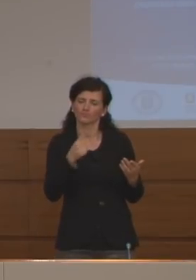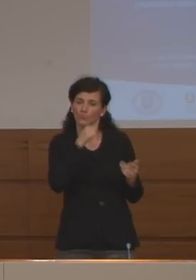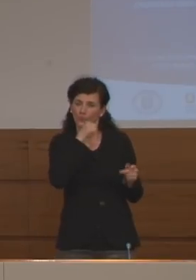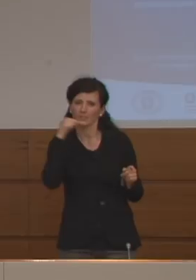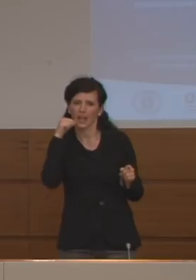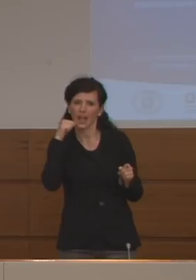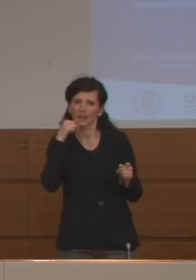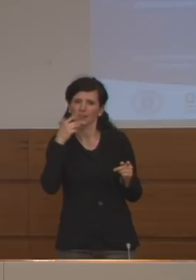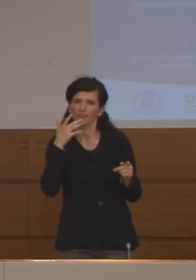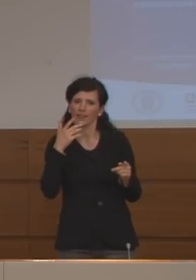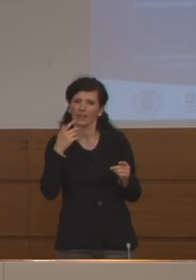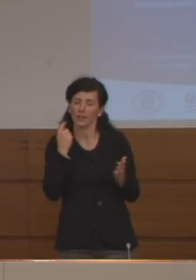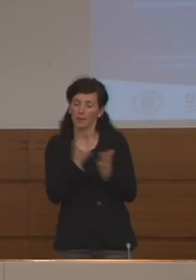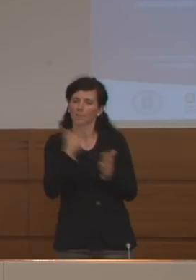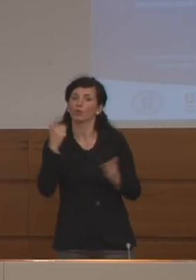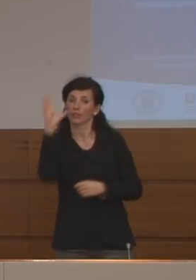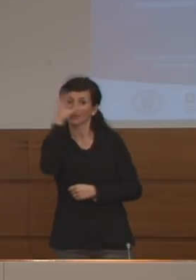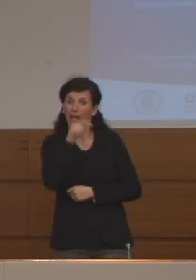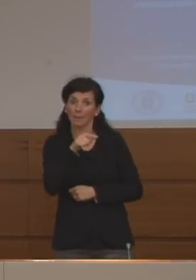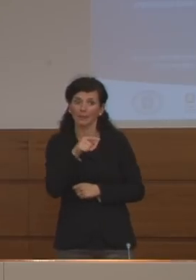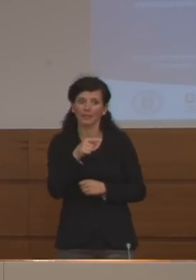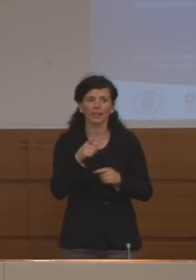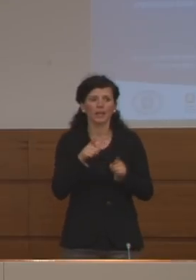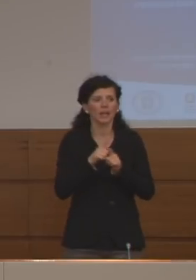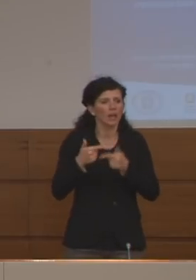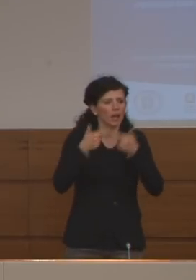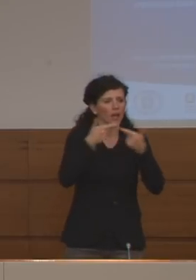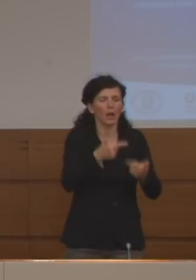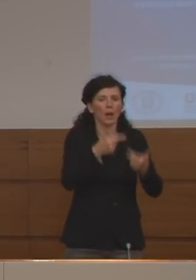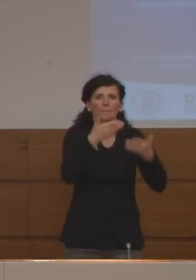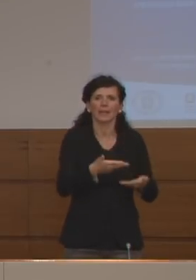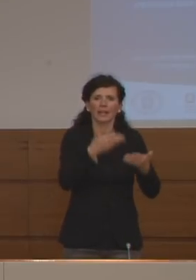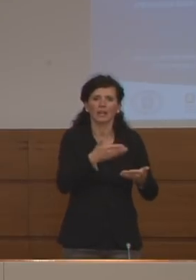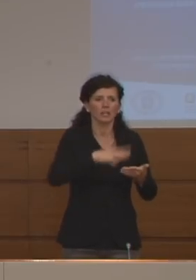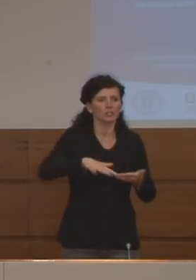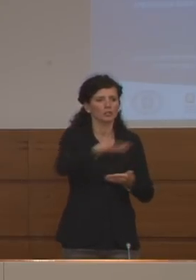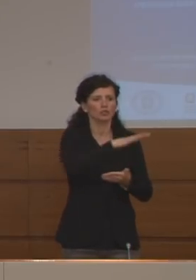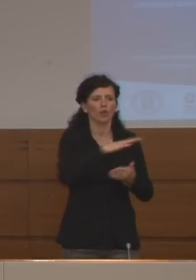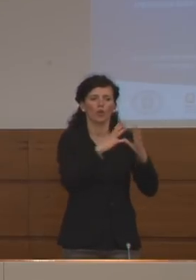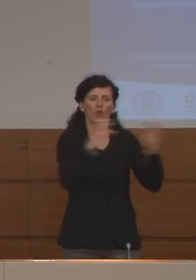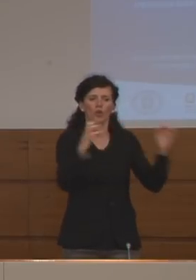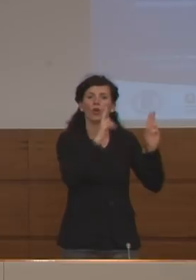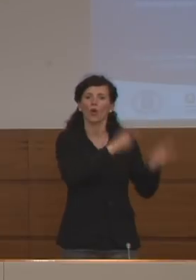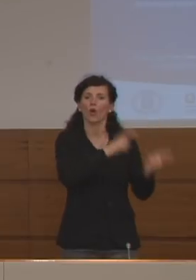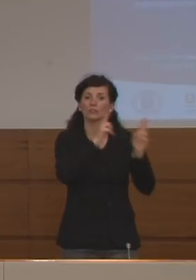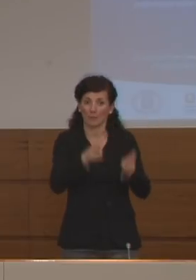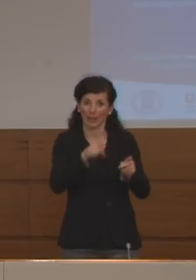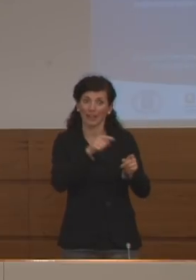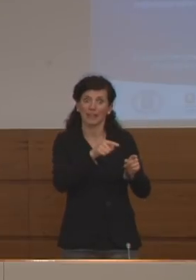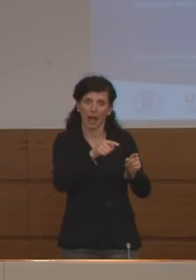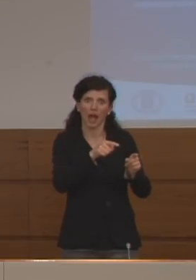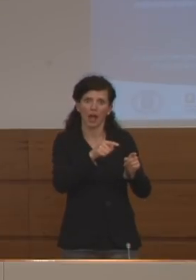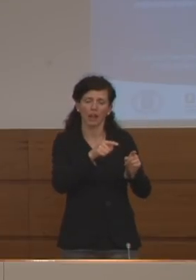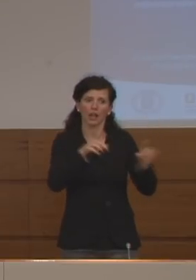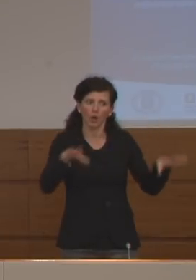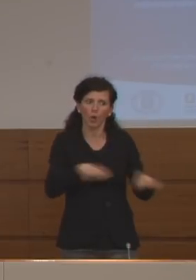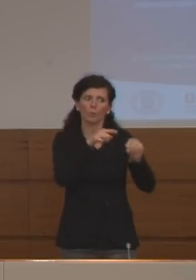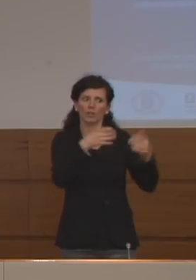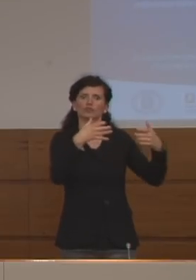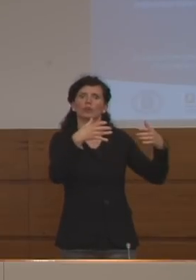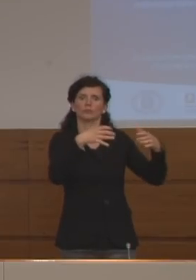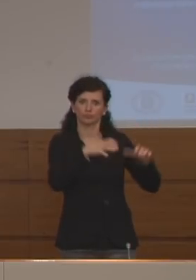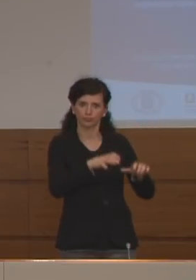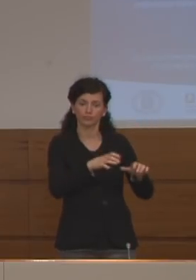questa pressione di carico assistenziale evidentemente sarà utile, anche e